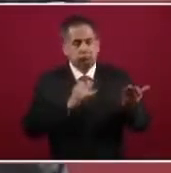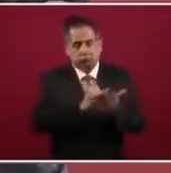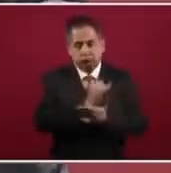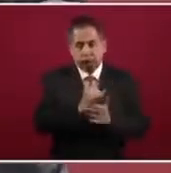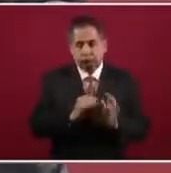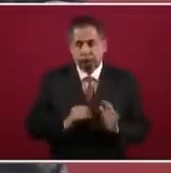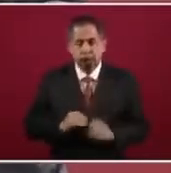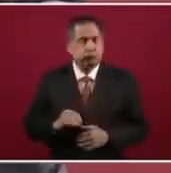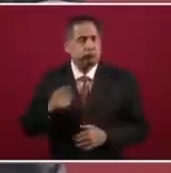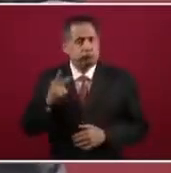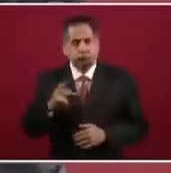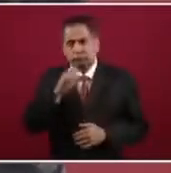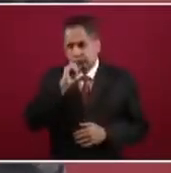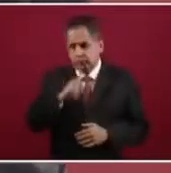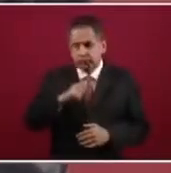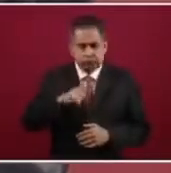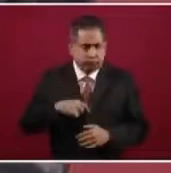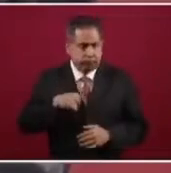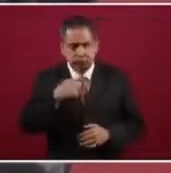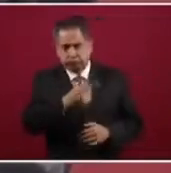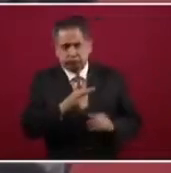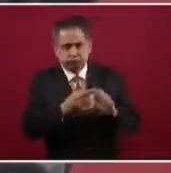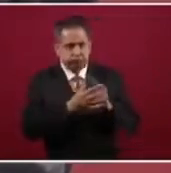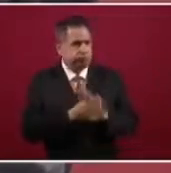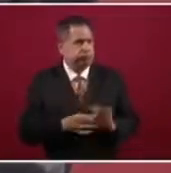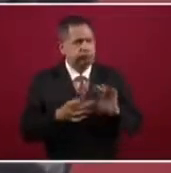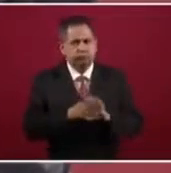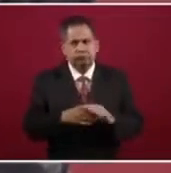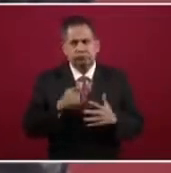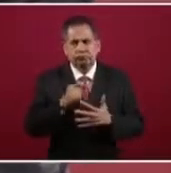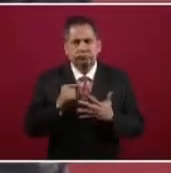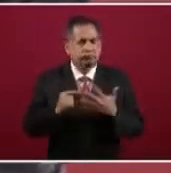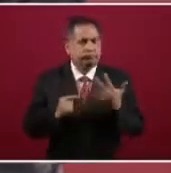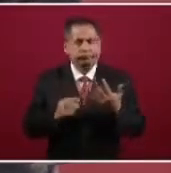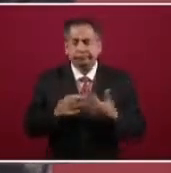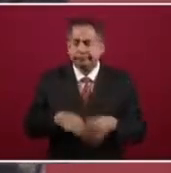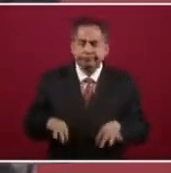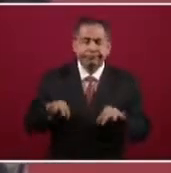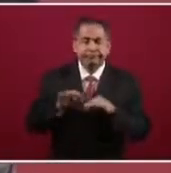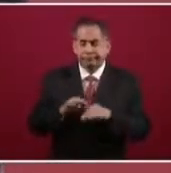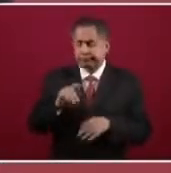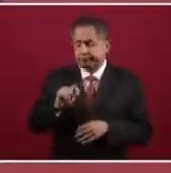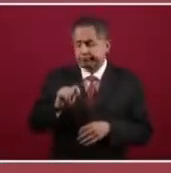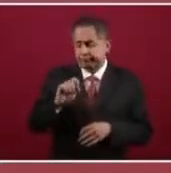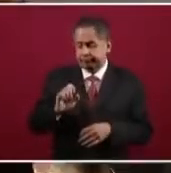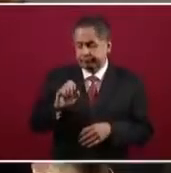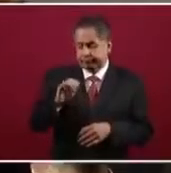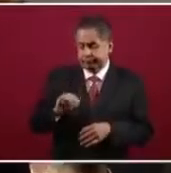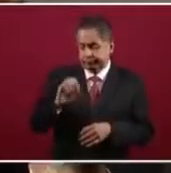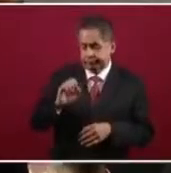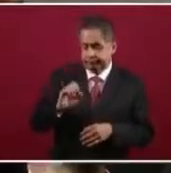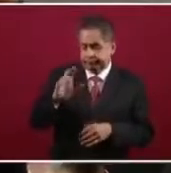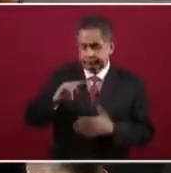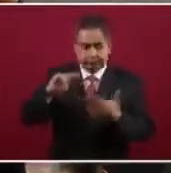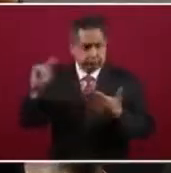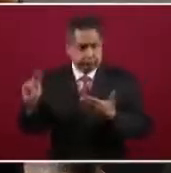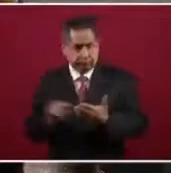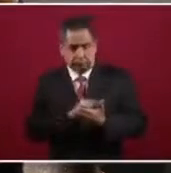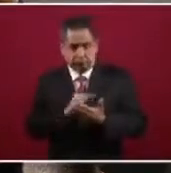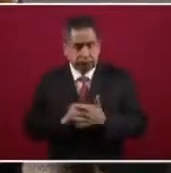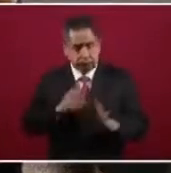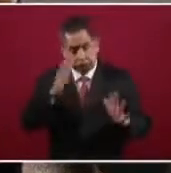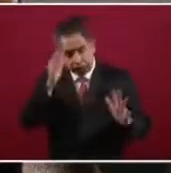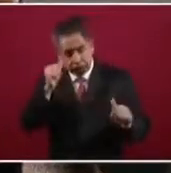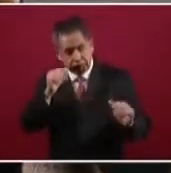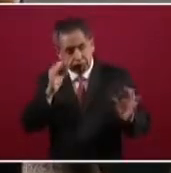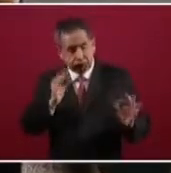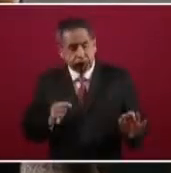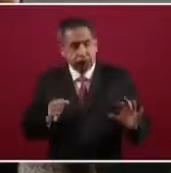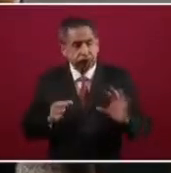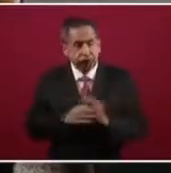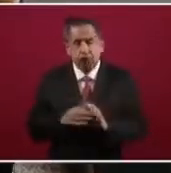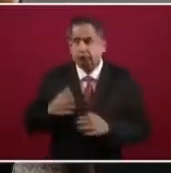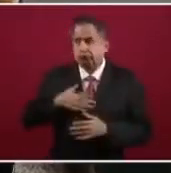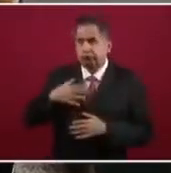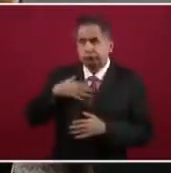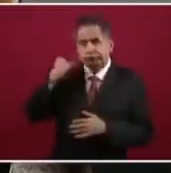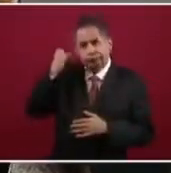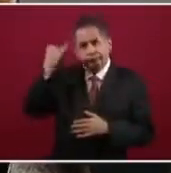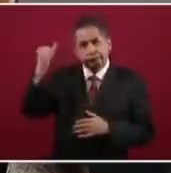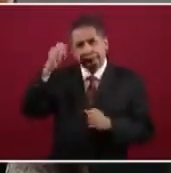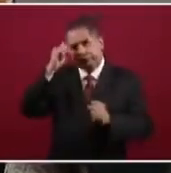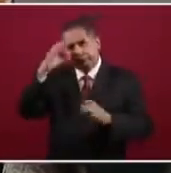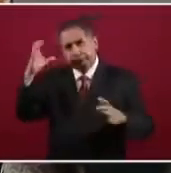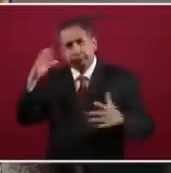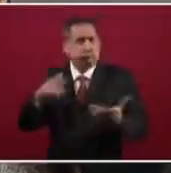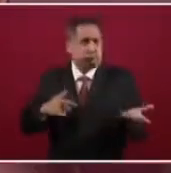Pero también explicarles de la importancia que tiene, de acuerdo a nuestra visión, que